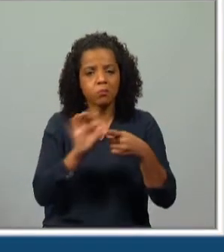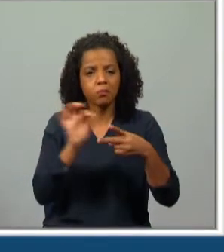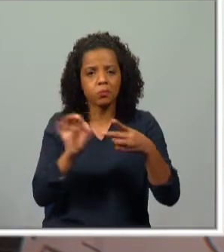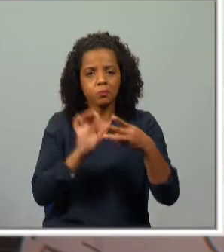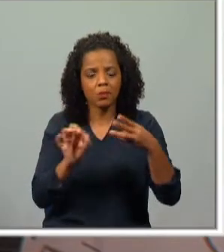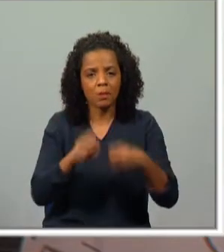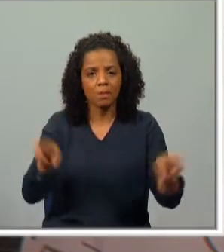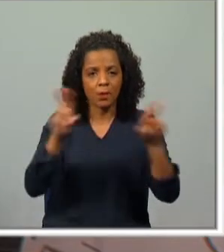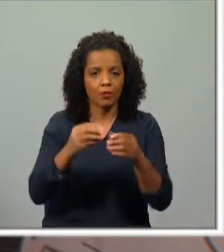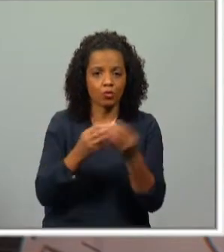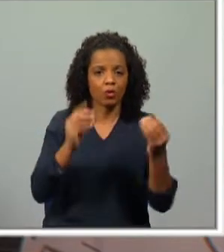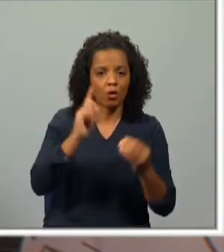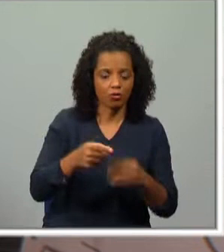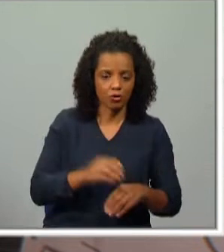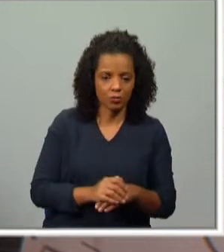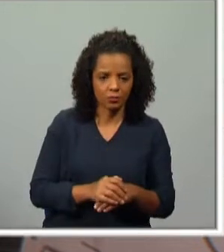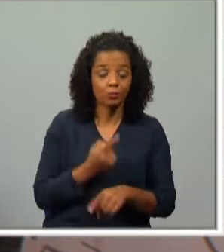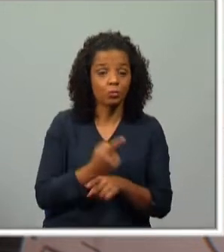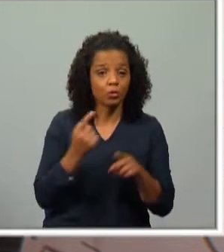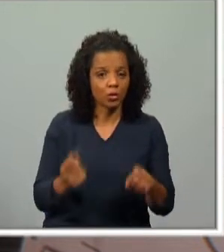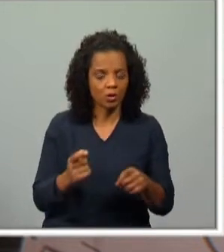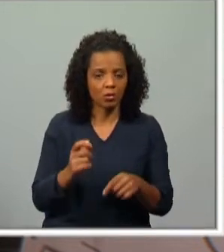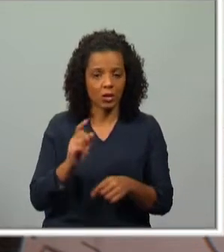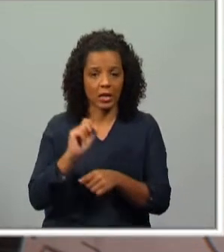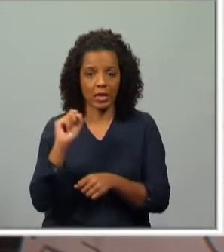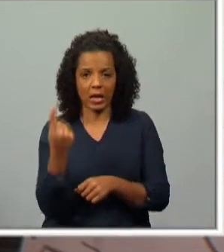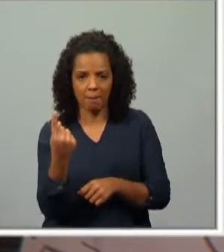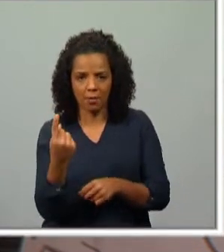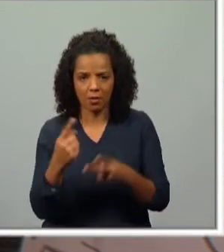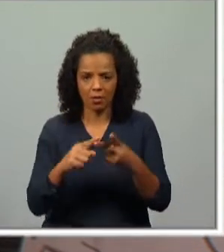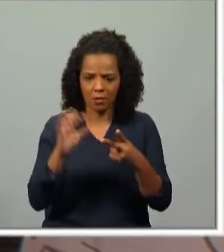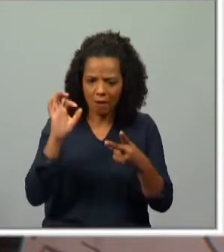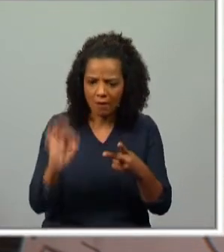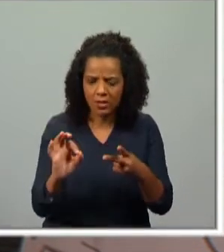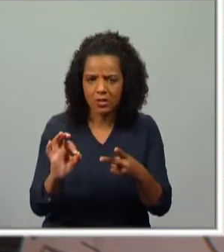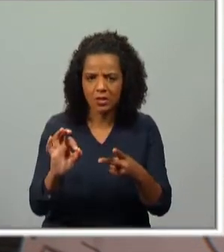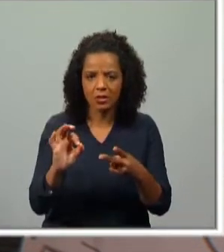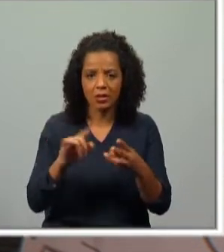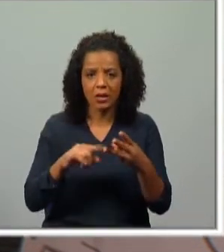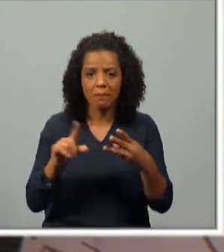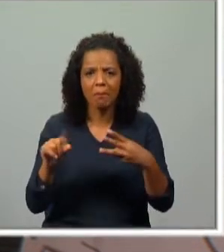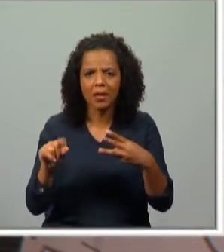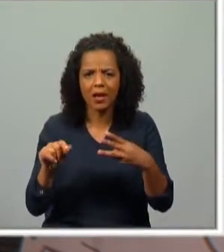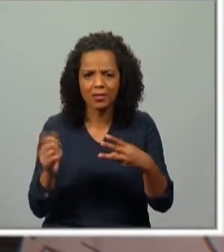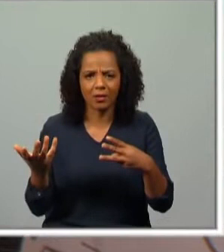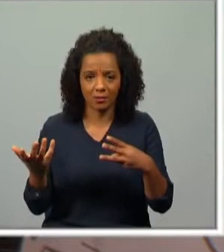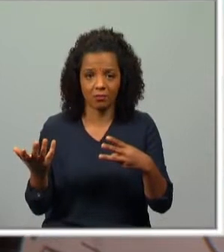solução porque ela vai ser rápida vai ser eficiente e vai ser barata para 解決方案，因為它會很快高效且成本低廉